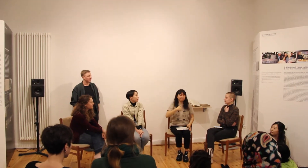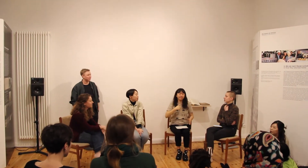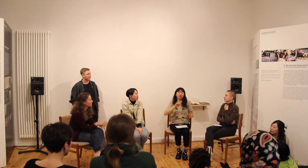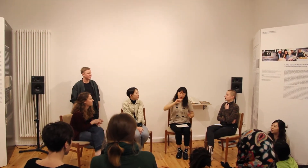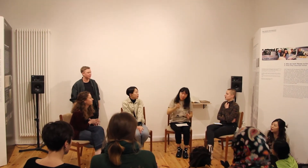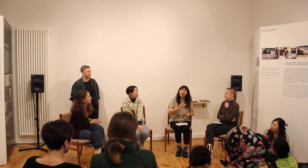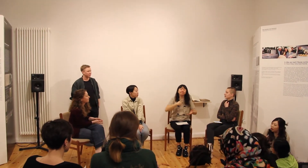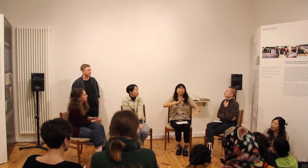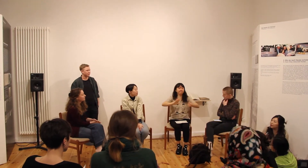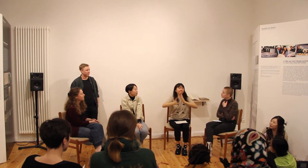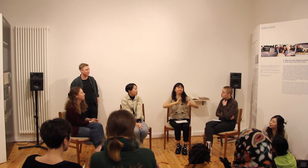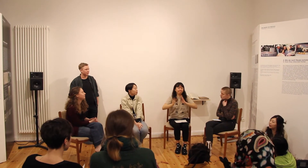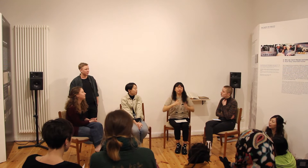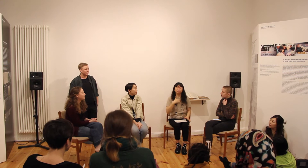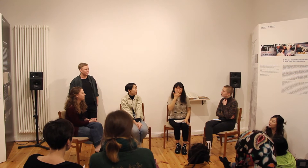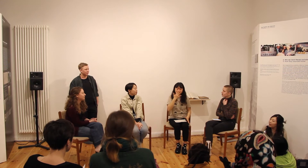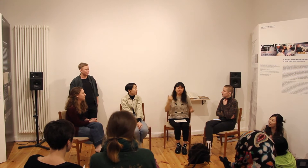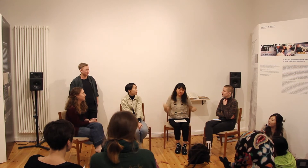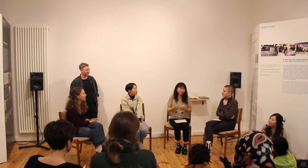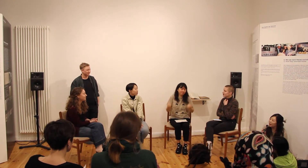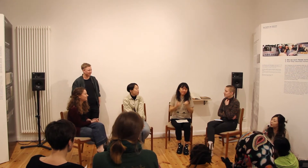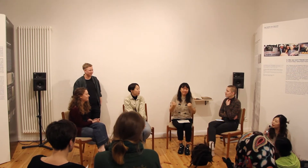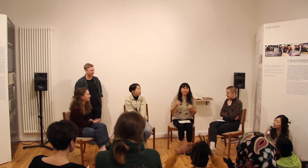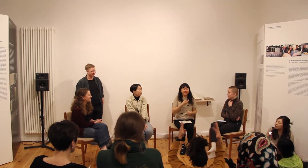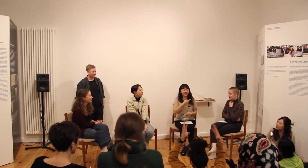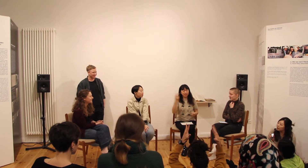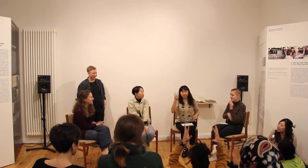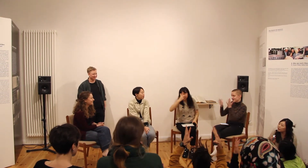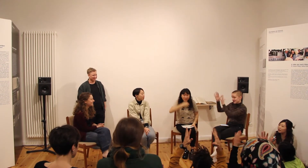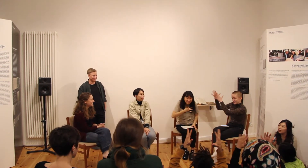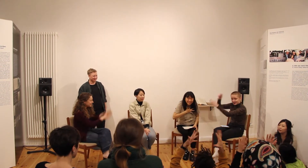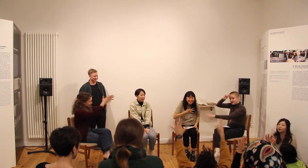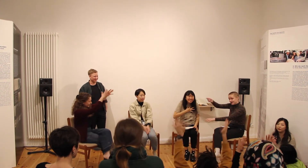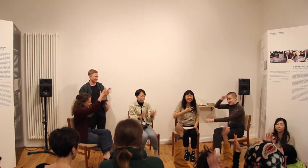manchmal werde ich dann doch etwas international reinbringen und wenn es schwer verständlich ist sagt mir bitte Bescheid.